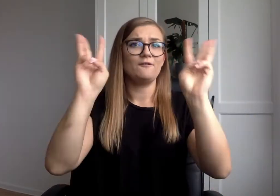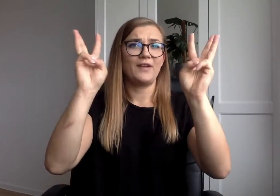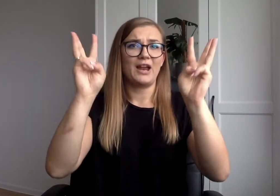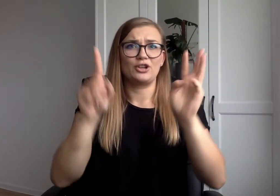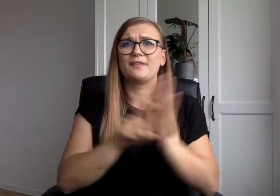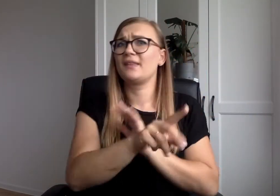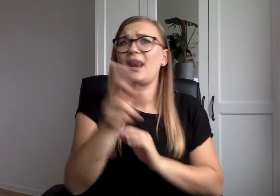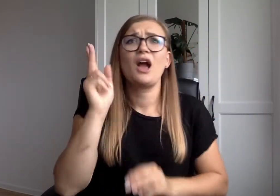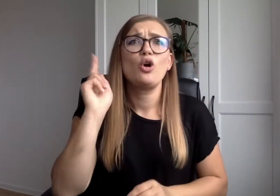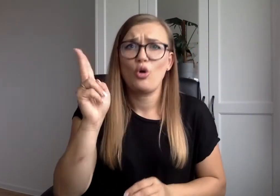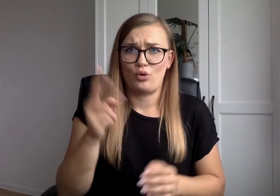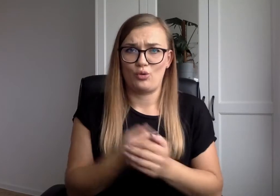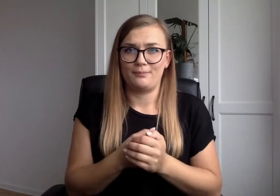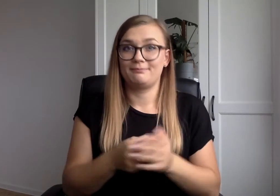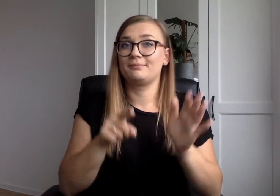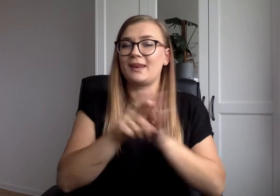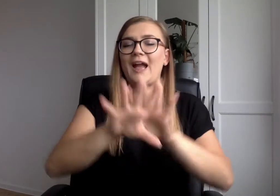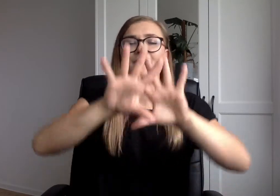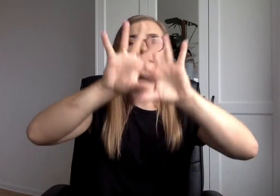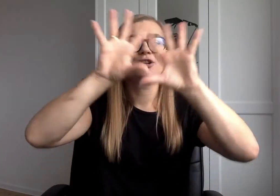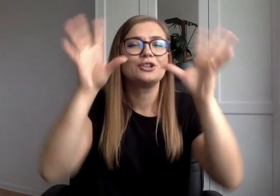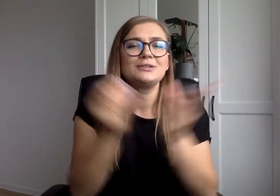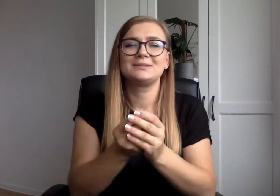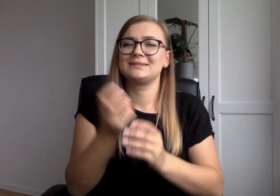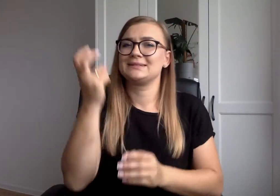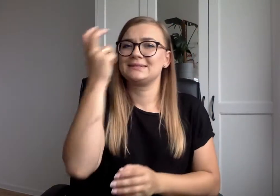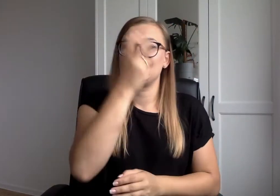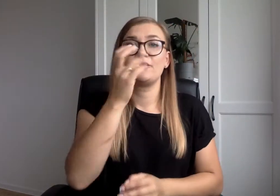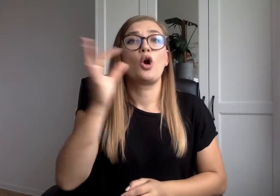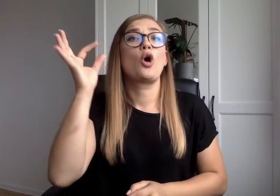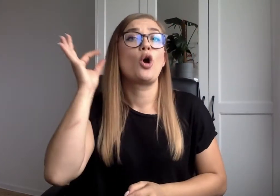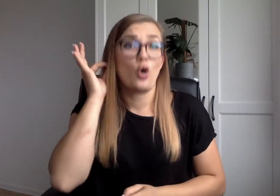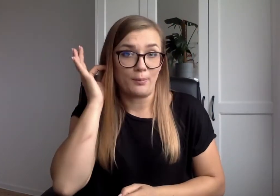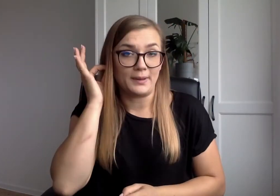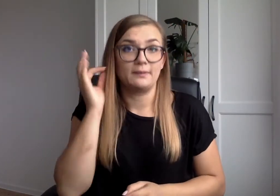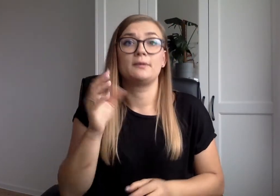Na warsztaty zapraszamy zainteresowane kobiety